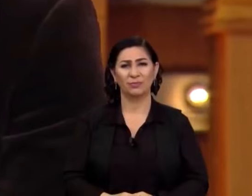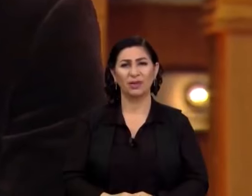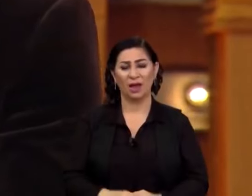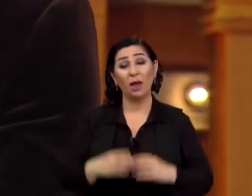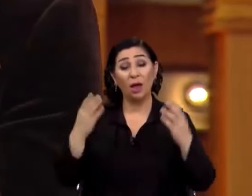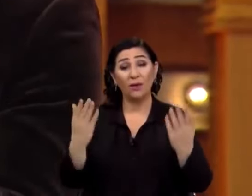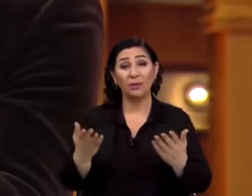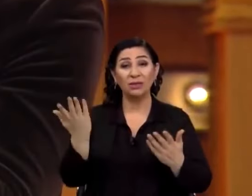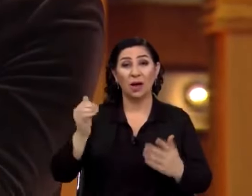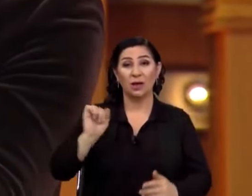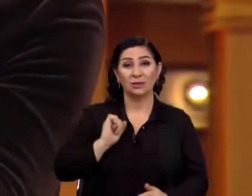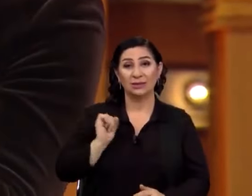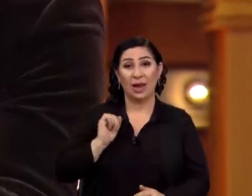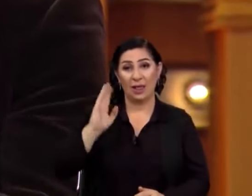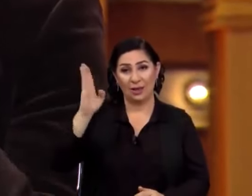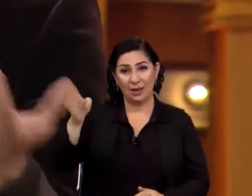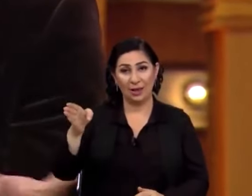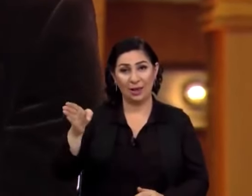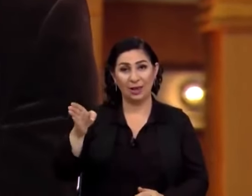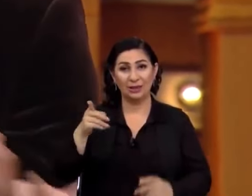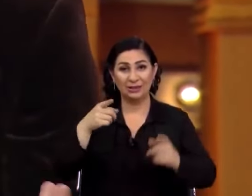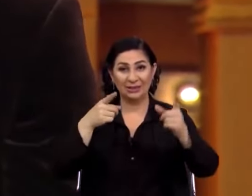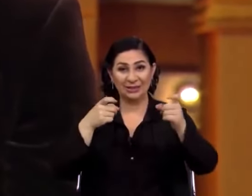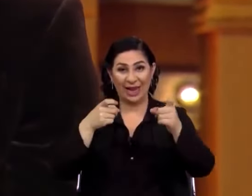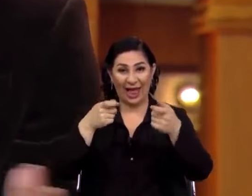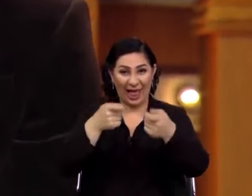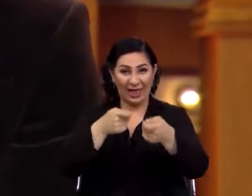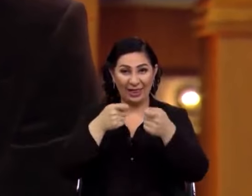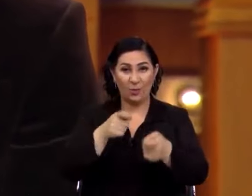mesela askerde silah itimi gördüm 15 askerlik